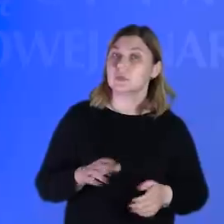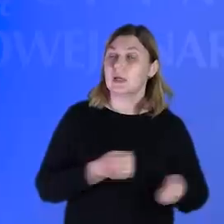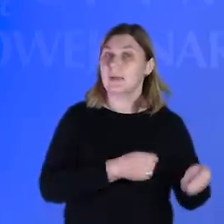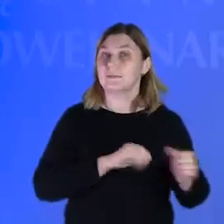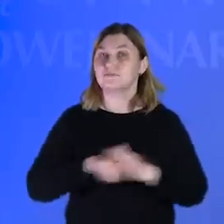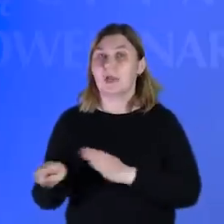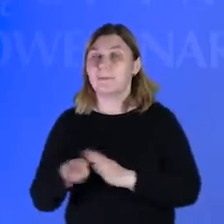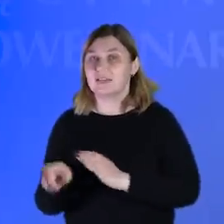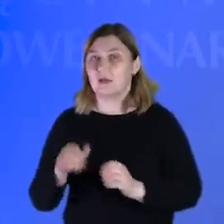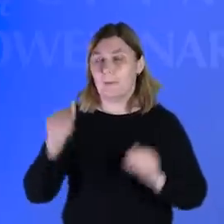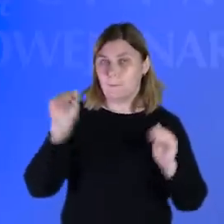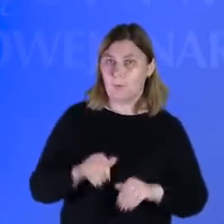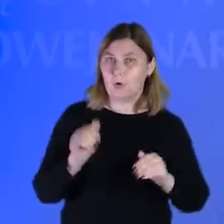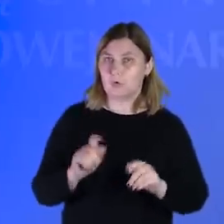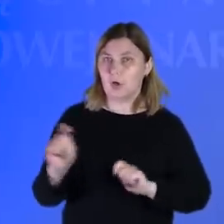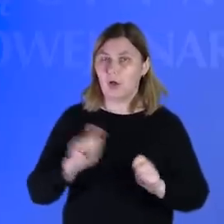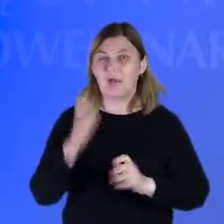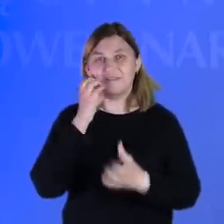przemytnicy mogą być używani wywiadowczo